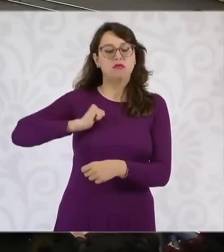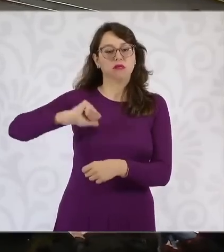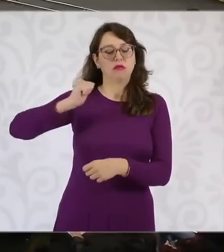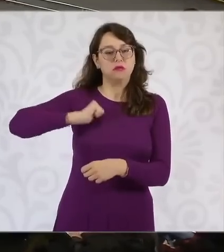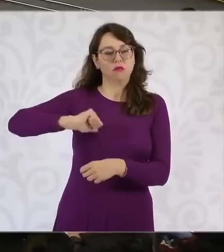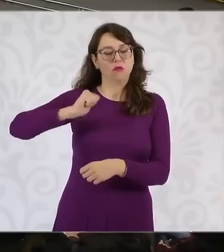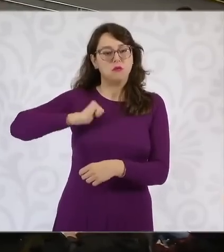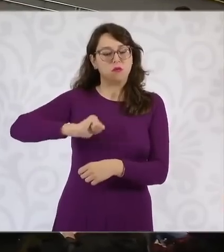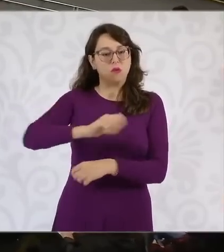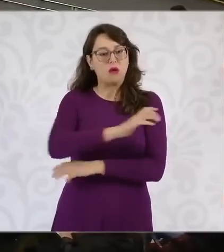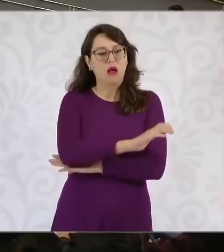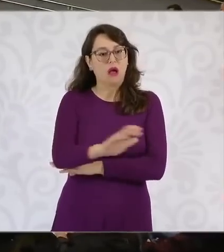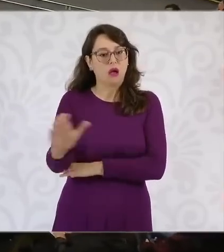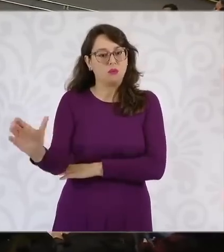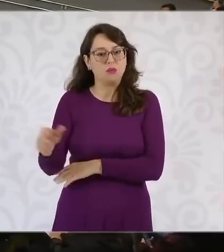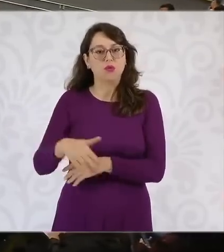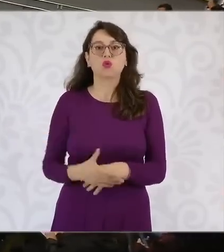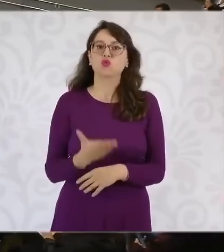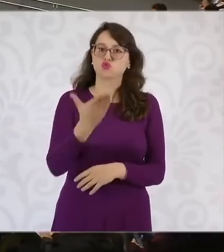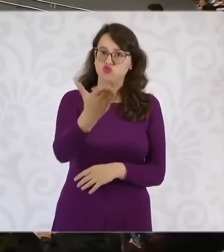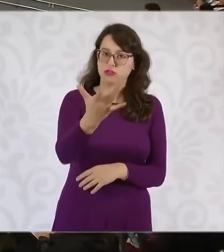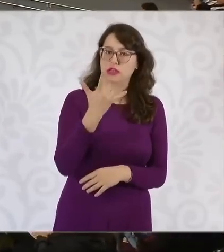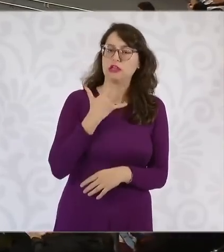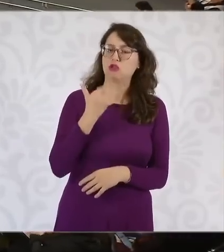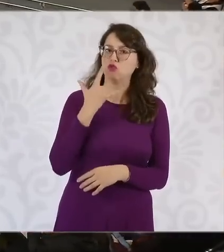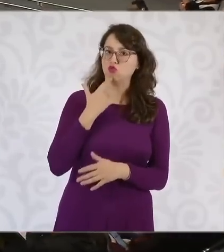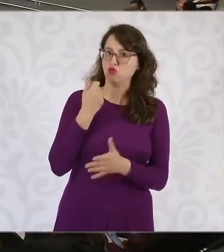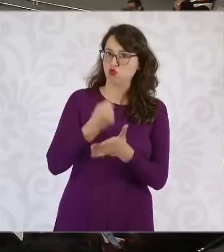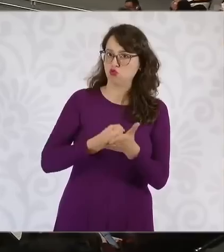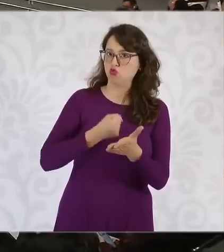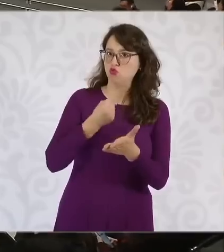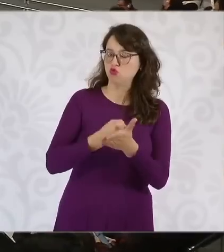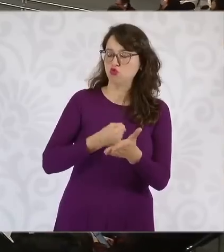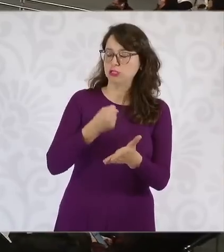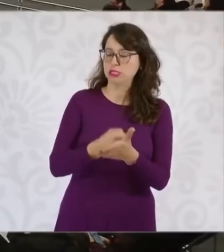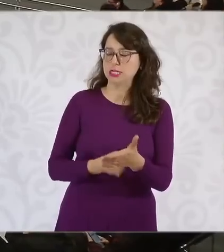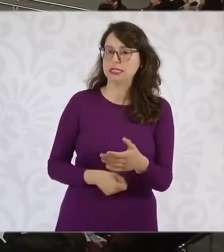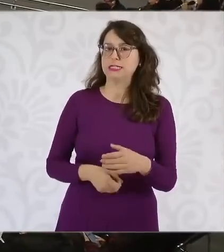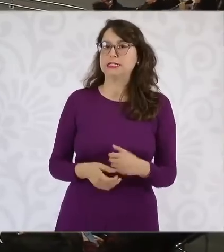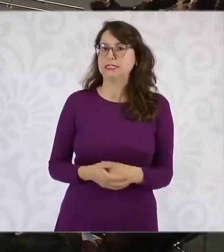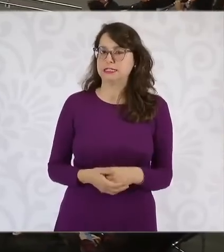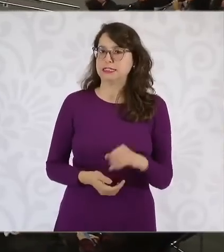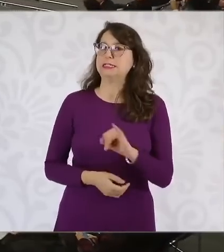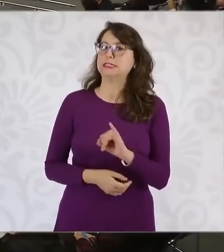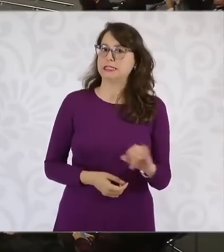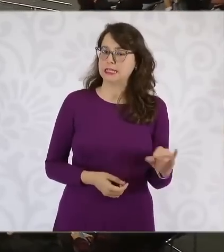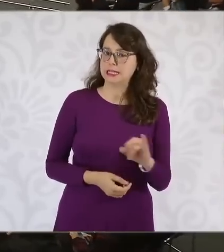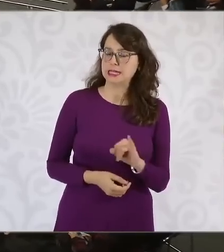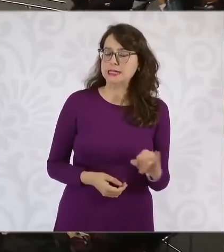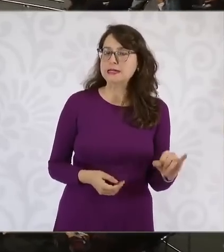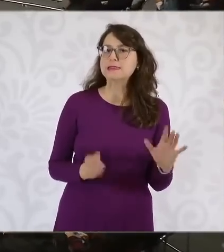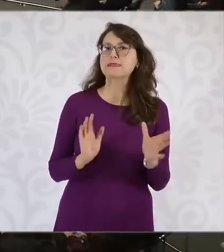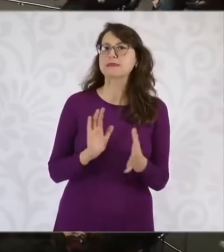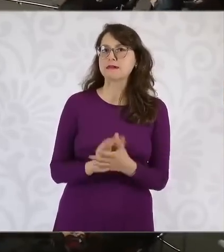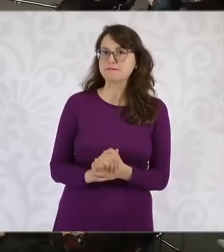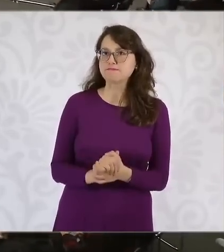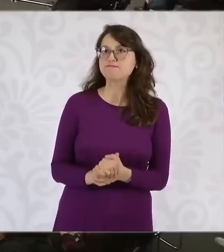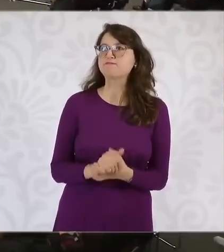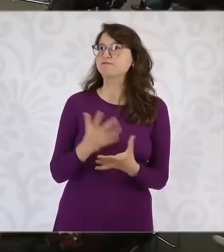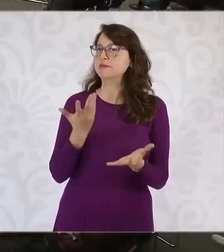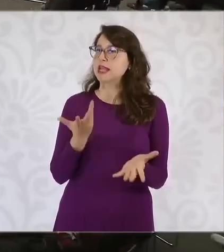usted sabe porque viene de lucha de izquierda que que los ejidatarios Siempre han sido pues